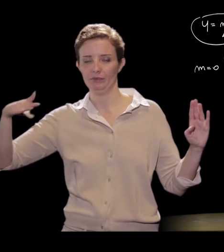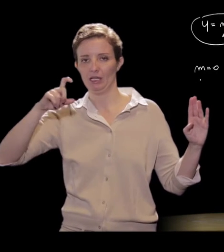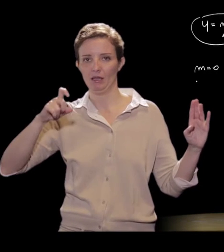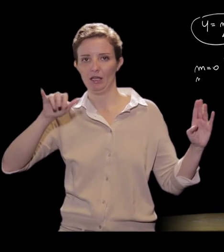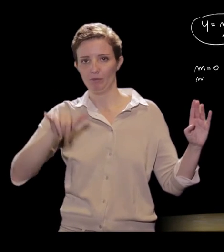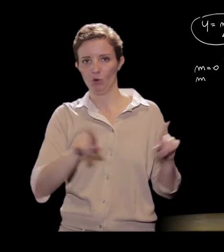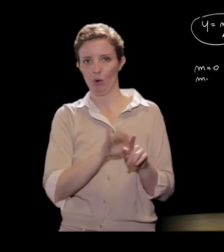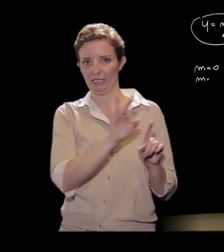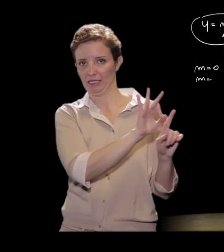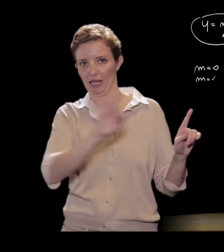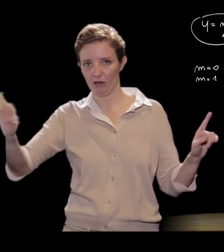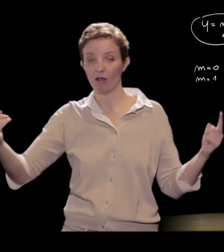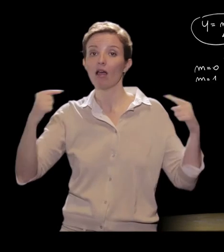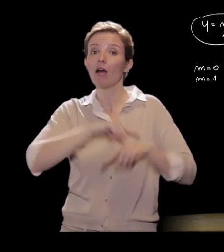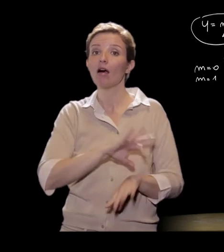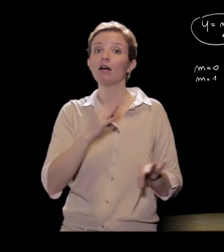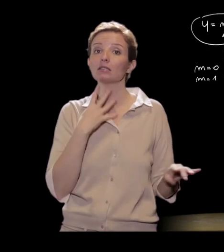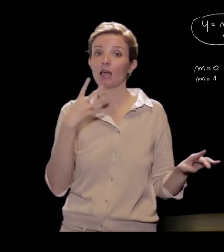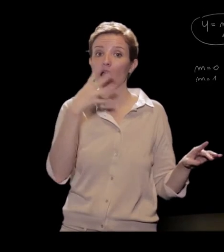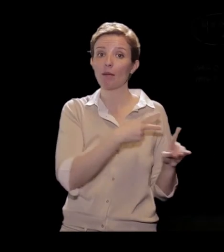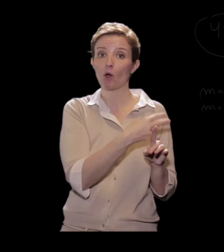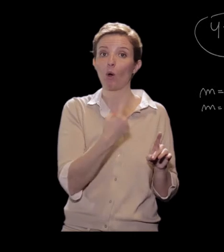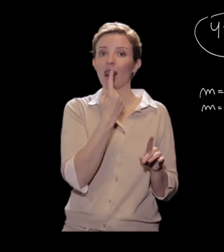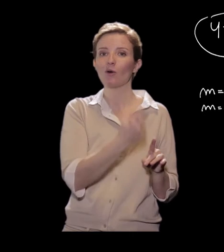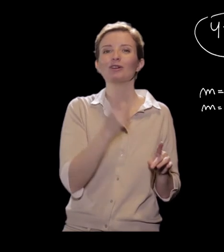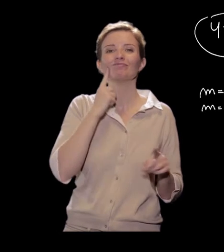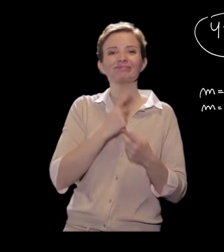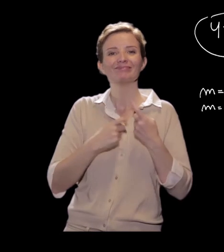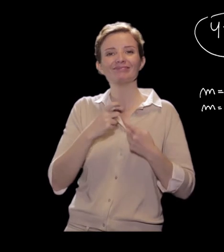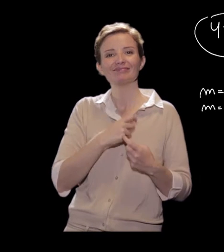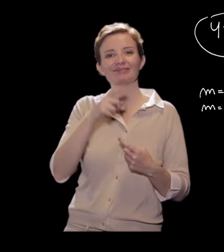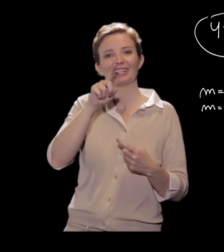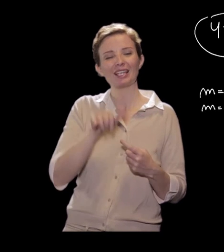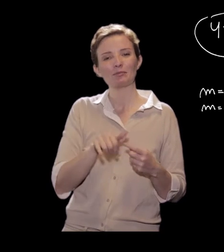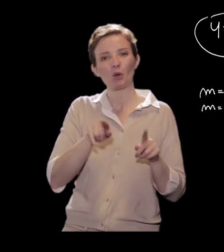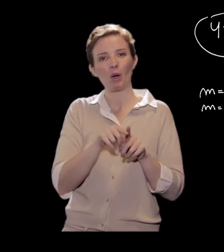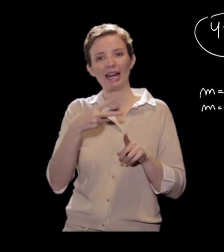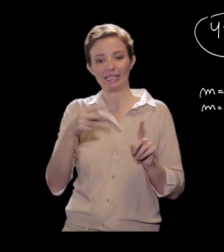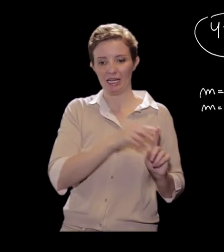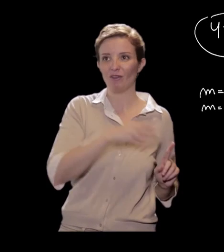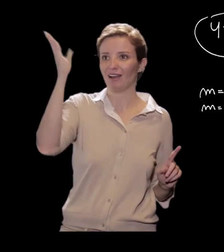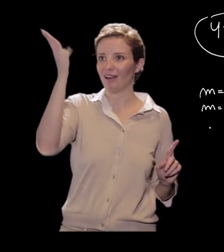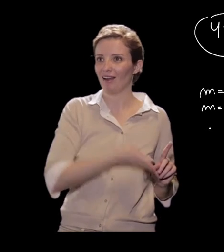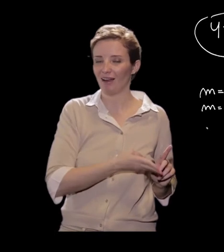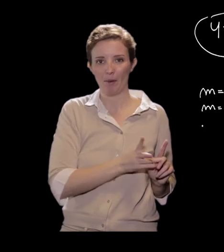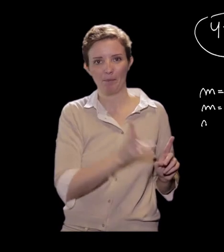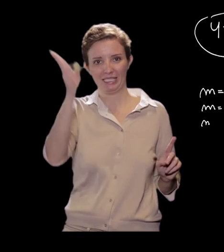Se m è uguale a 1, torniamo alla retta y=x ovvero la bisettrice del primo e terzo quadrante.